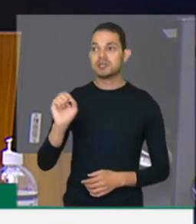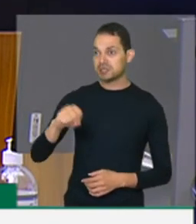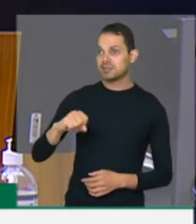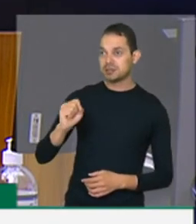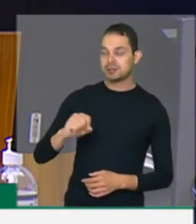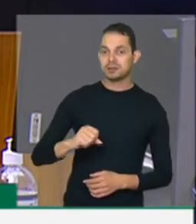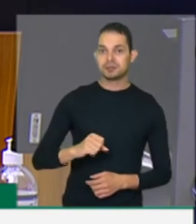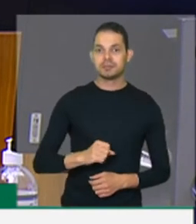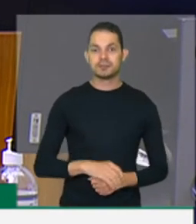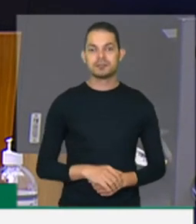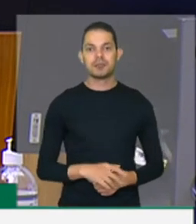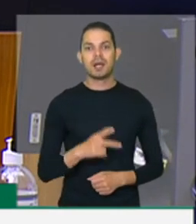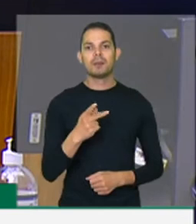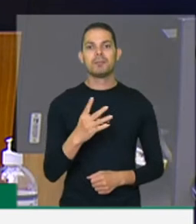PRESIDENTE. -- [PRESIDENTE]: PTB?